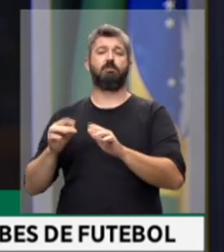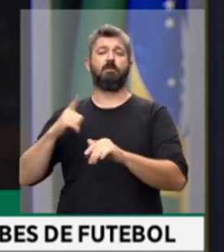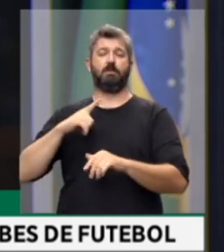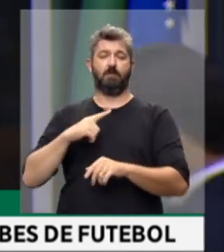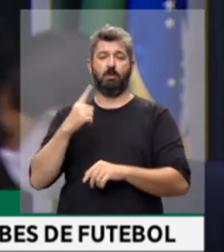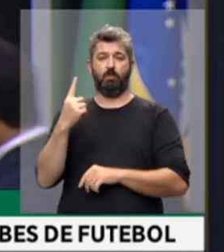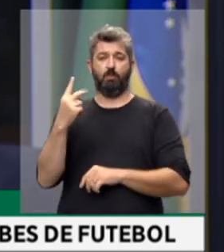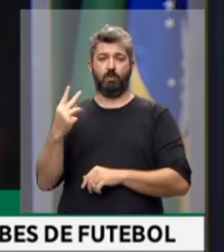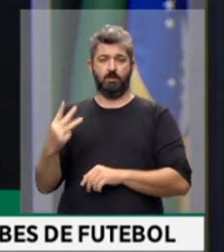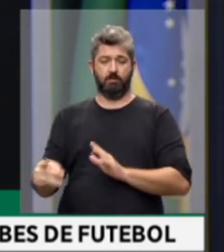EMENDAS DE N° 1, 2 E 3 DO SENADO FEDERAL, AO PROJETO DE